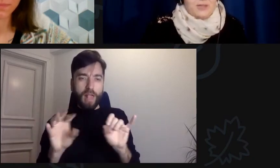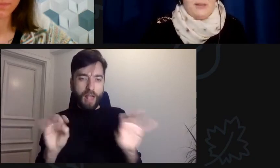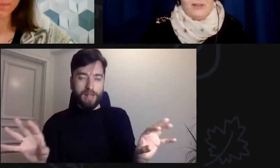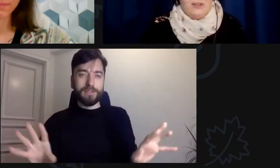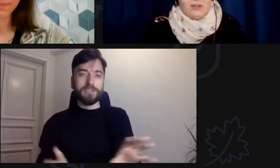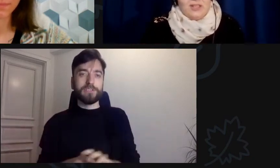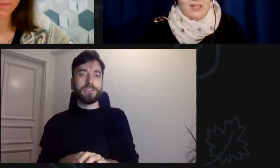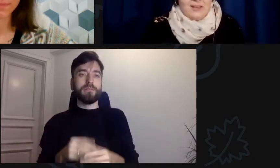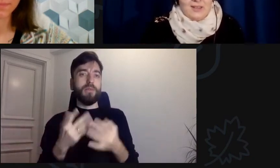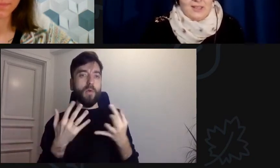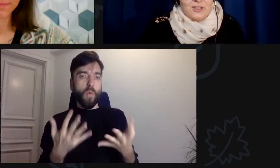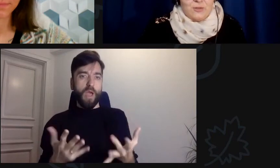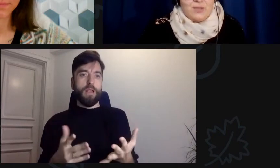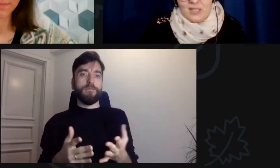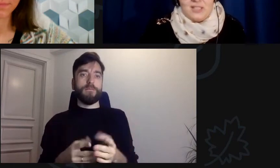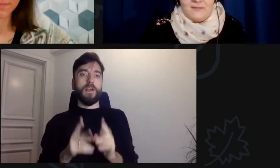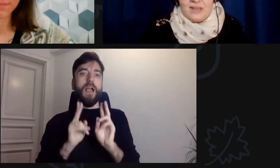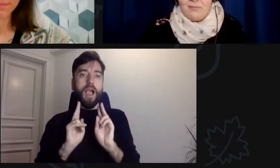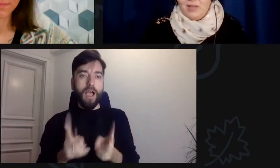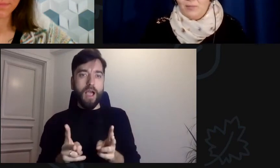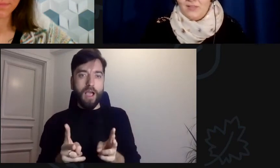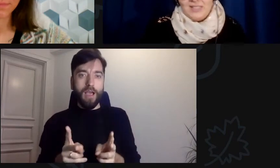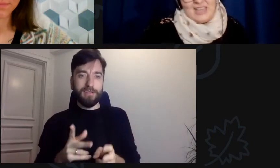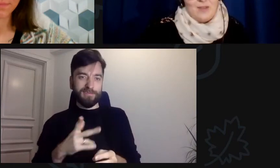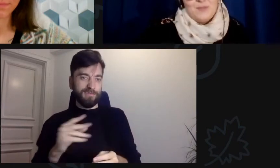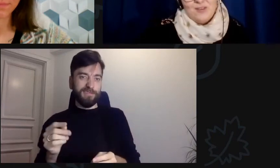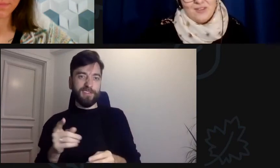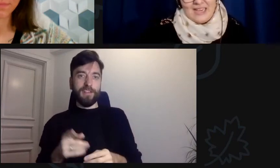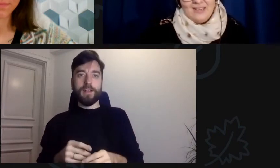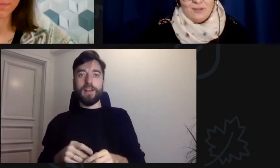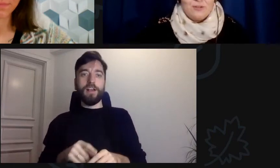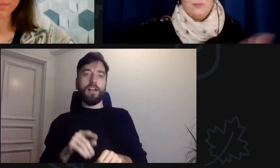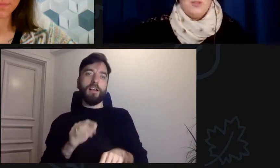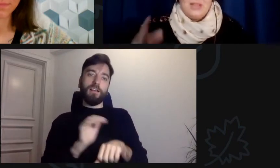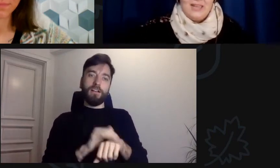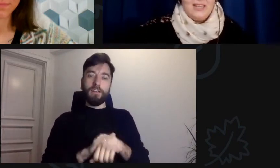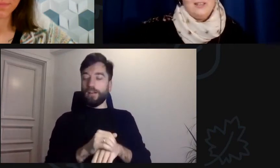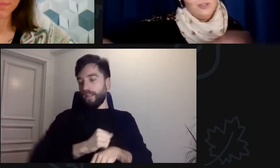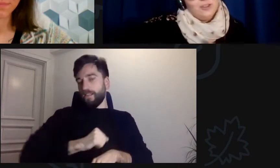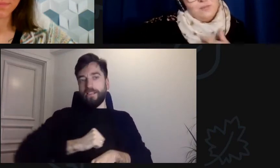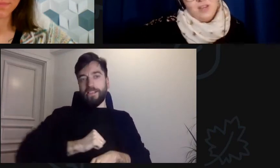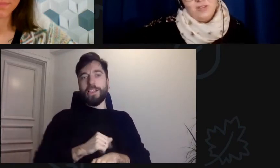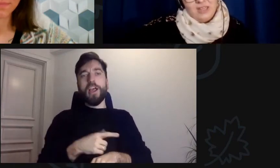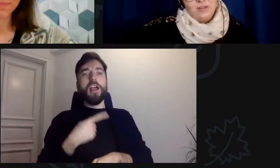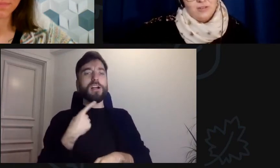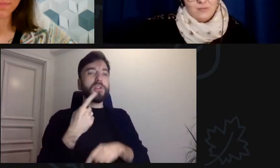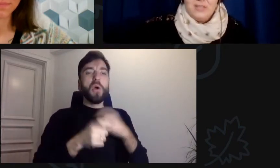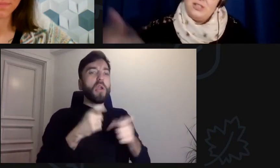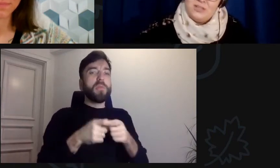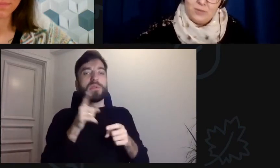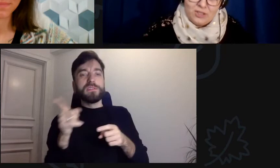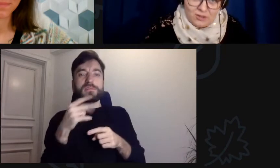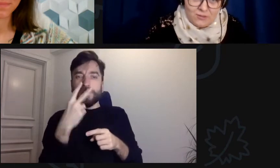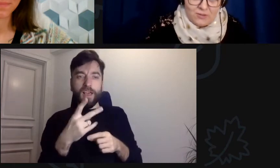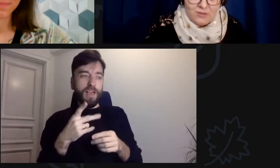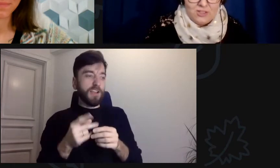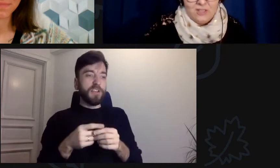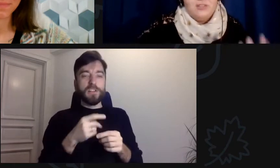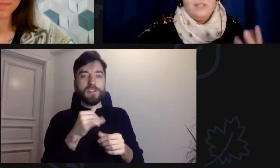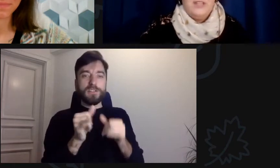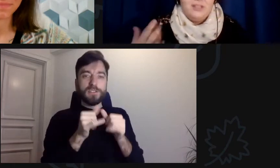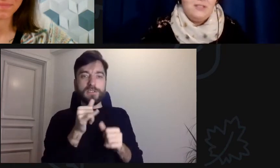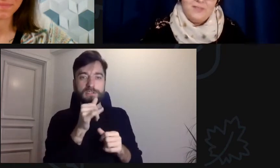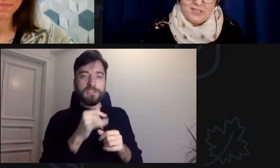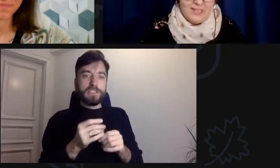nie przemawia do niech jak jakieś szturchniecie w ramie i powiedzenie nie rób tak i zobaczysz, że może i wtedy Ci wyjdzie.